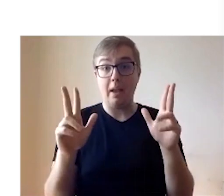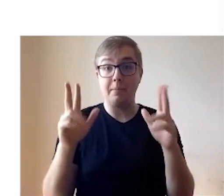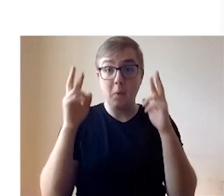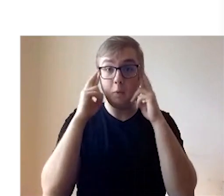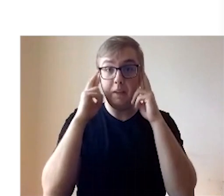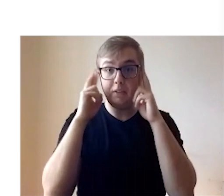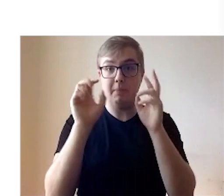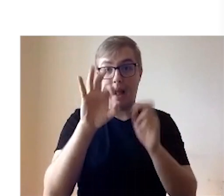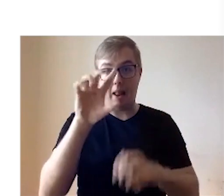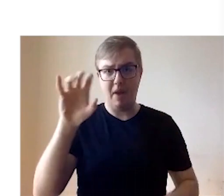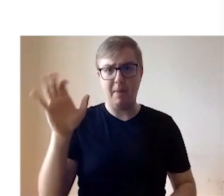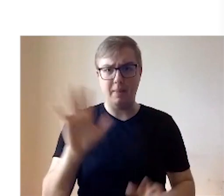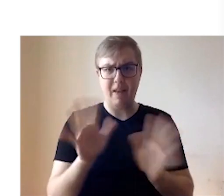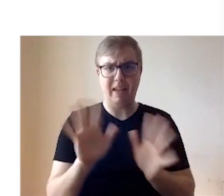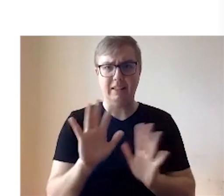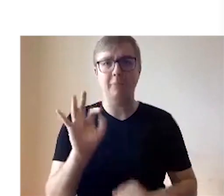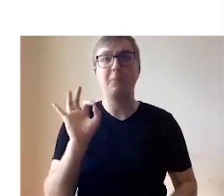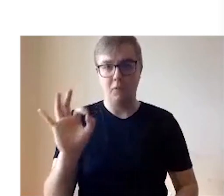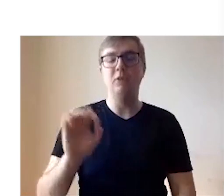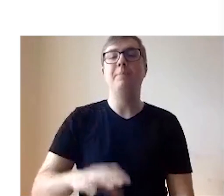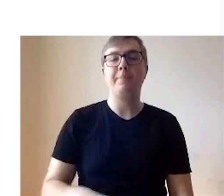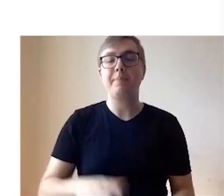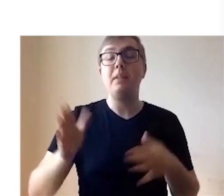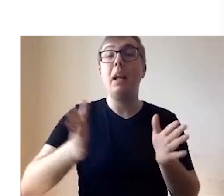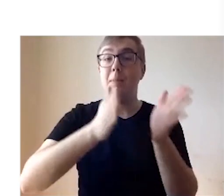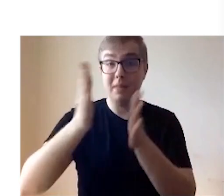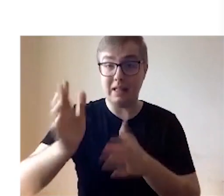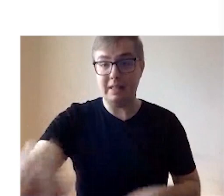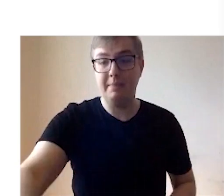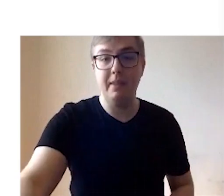Jest okej? :) Mniej więcej rozumiecie i umiecie alfabet? To idziemy dalej!